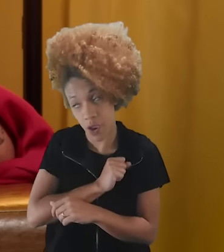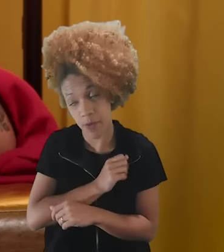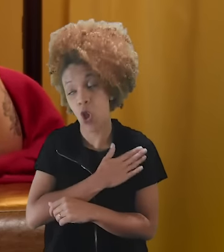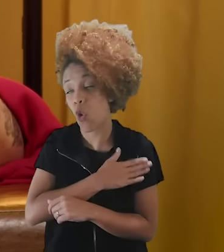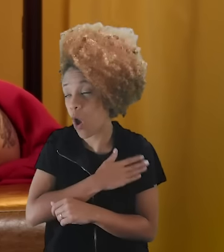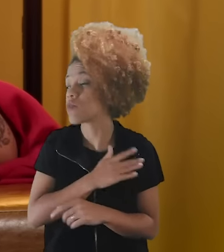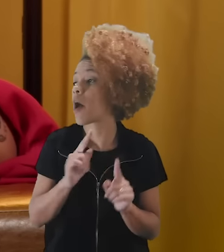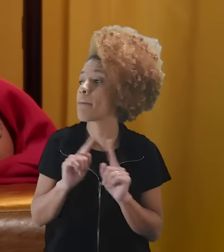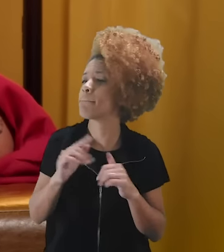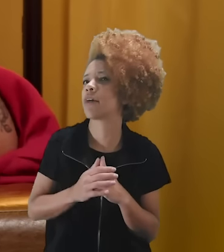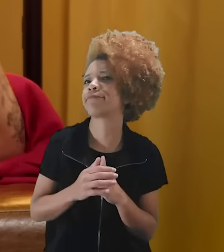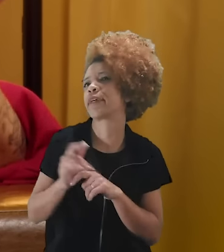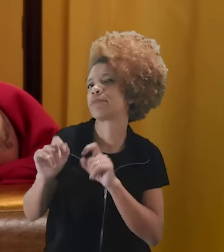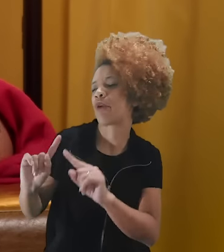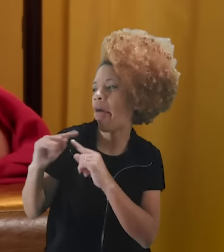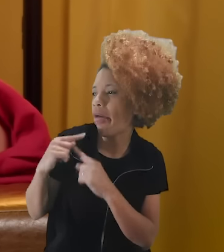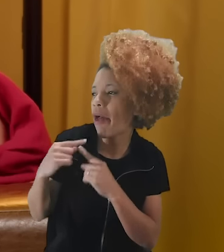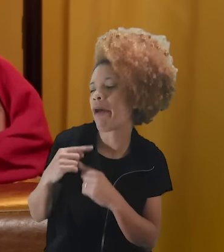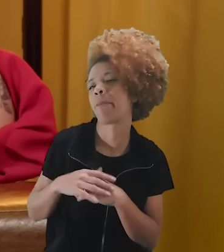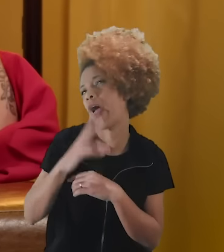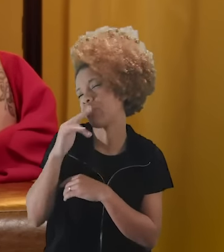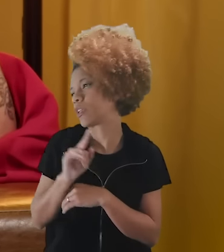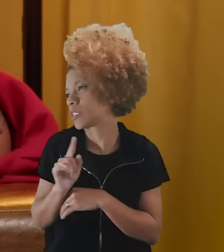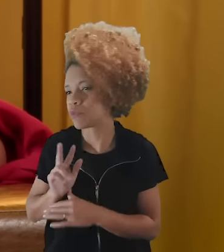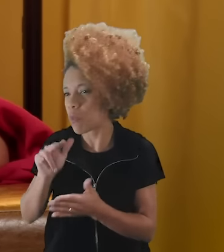é esporte que eu gosto e por mais que o pessoal fale por mais que o pessoal Ache que não é o nosso